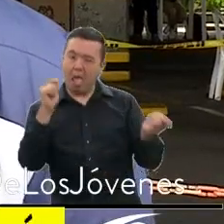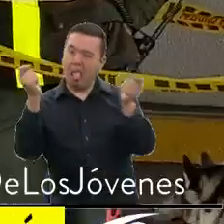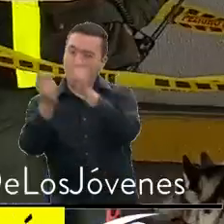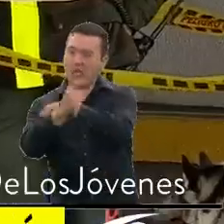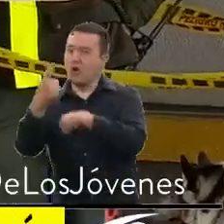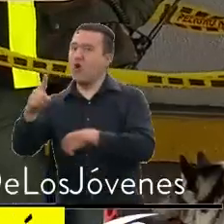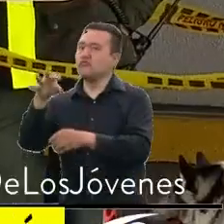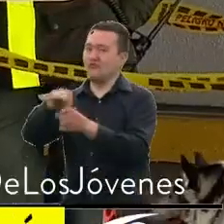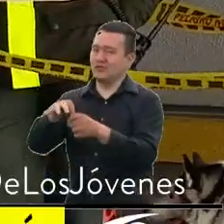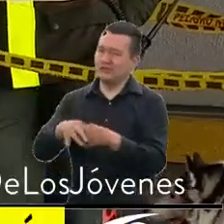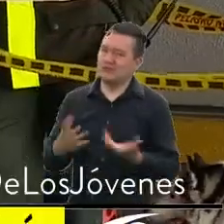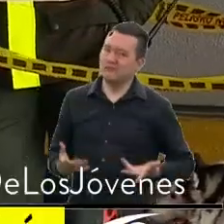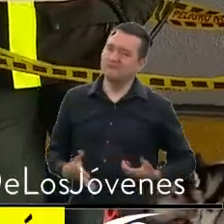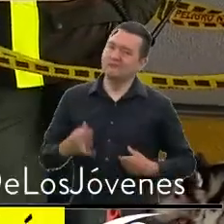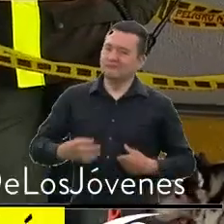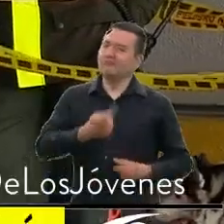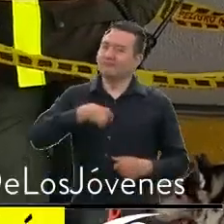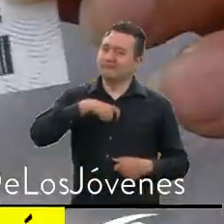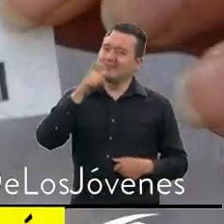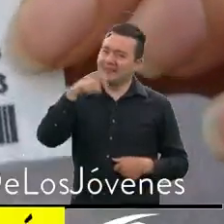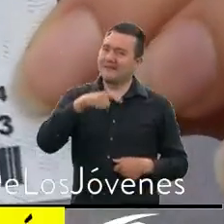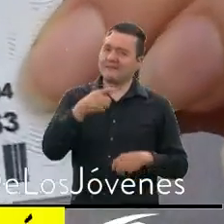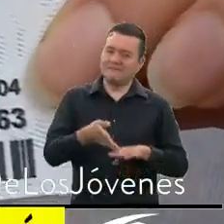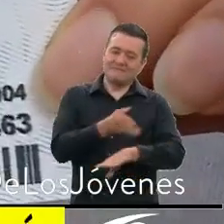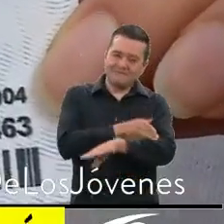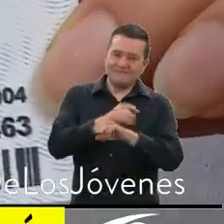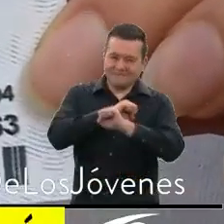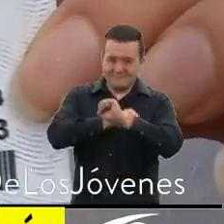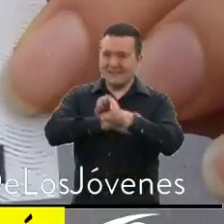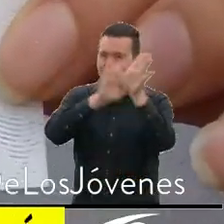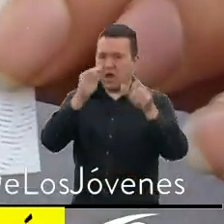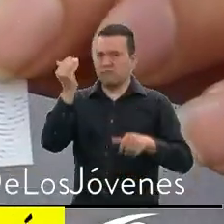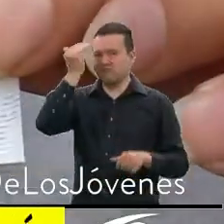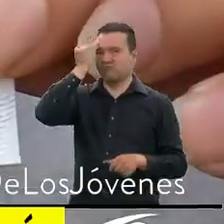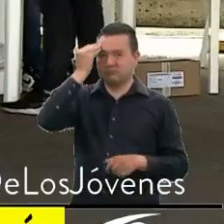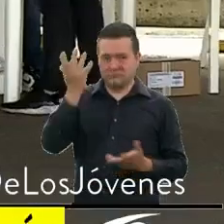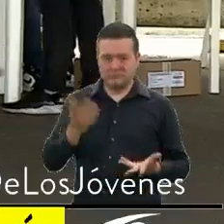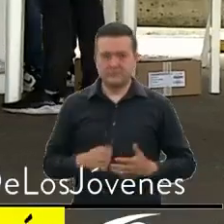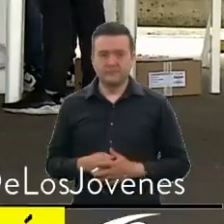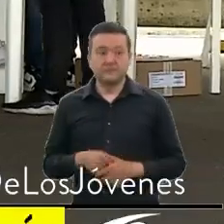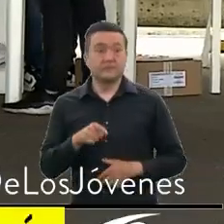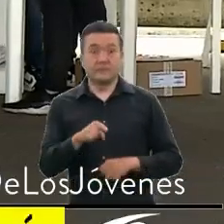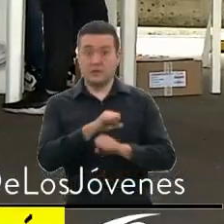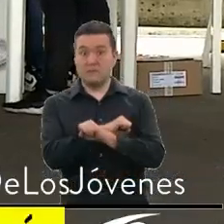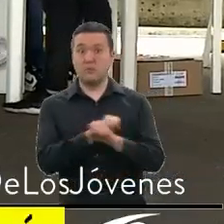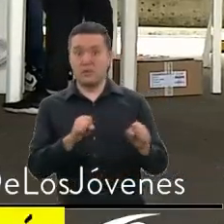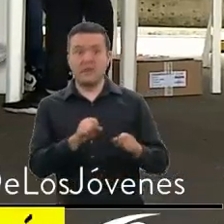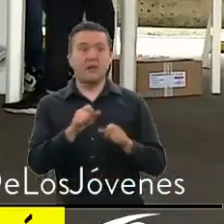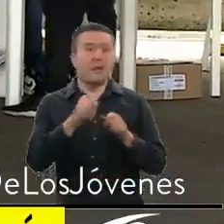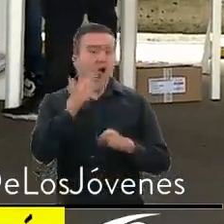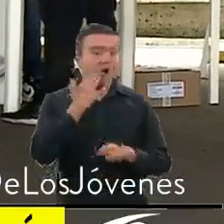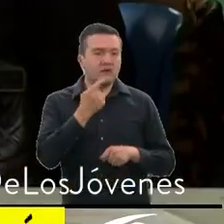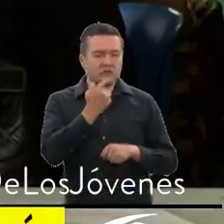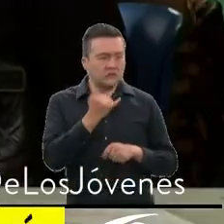registraduría nos tome cómo conejillos de indias de ver qué pasa si permito esto o lo otro,